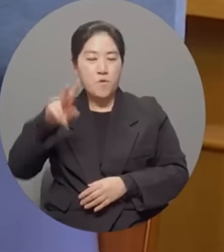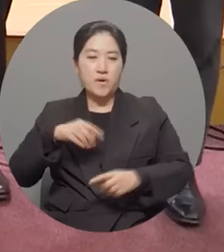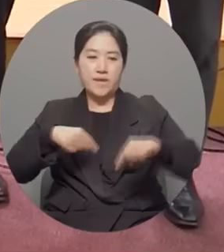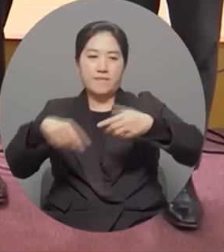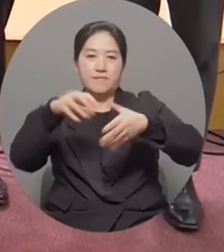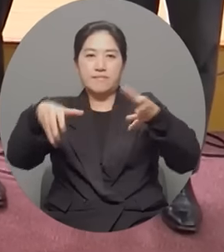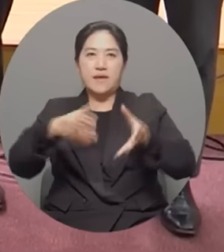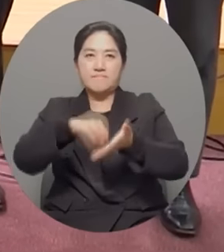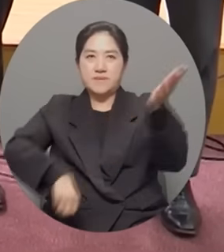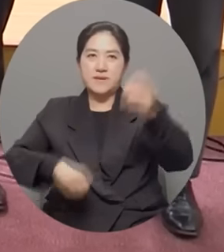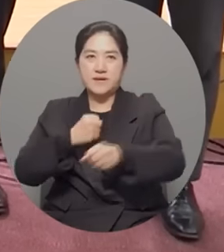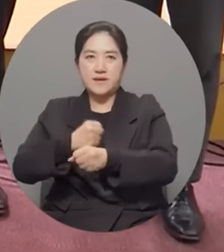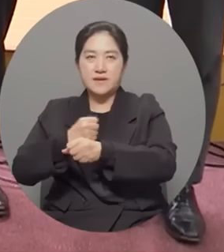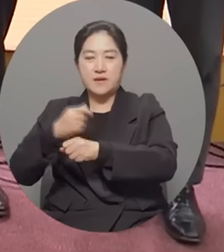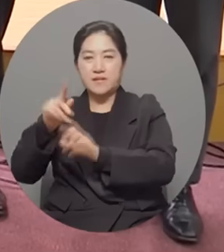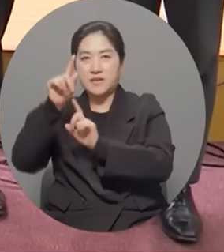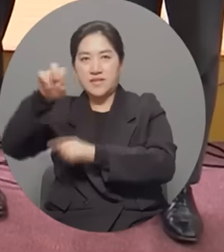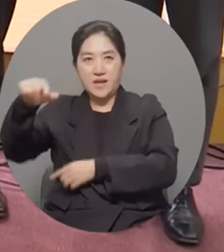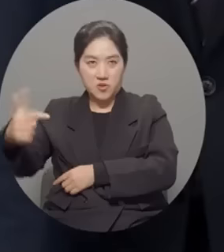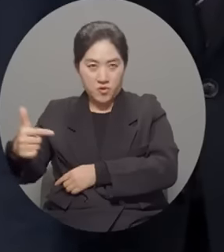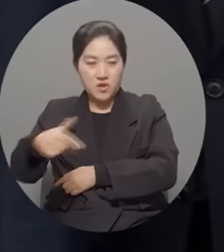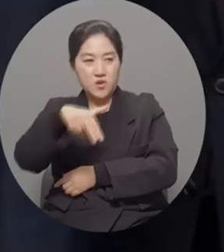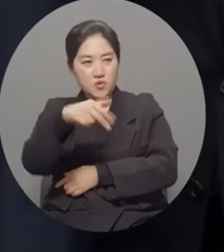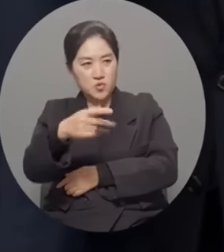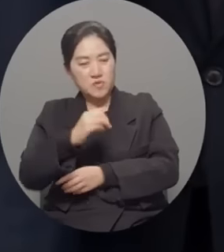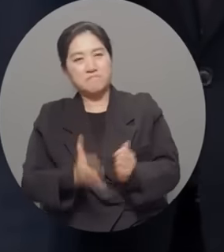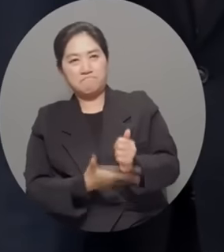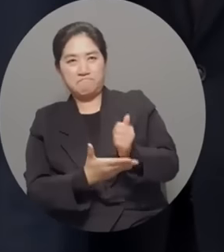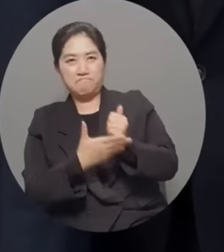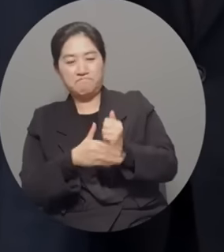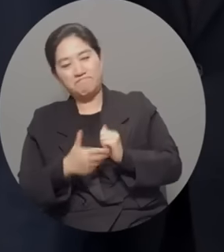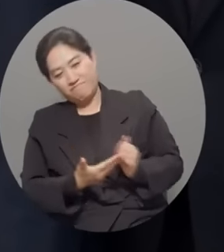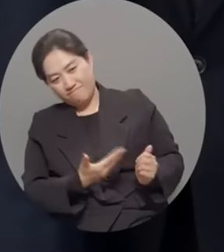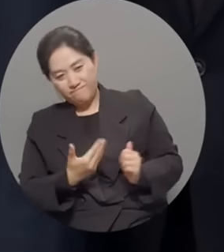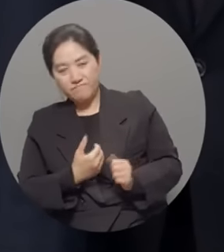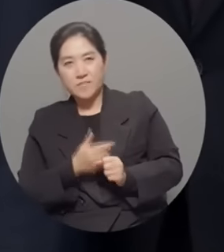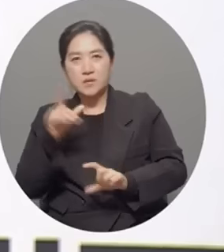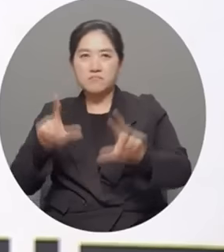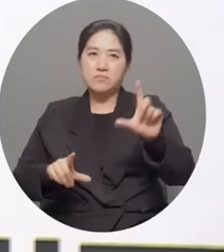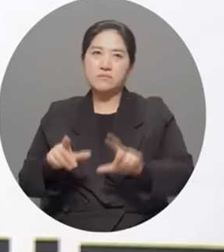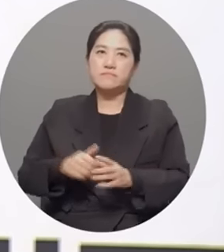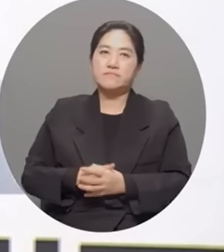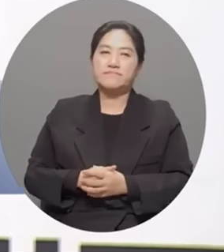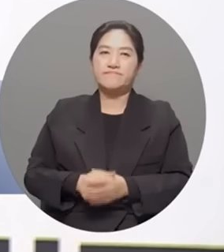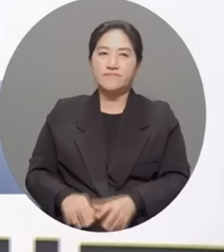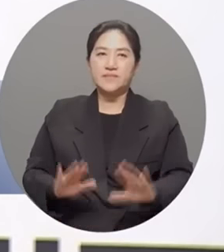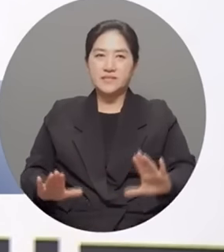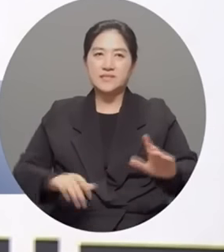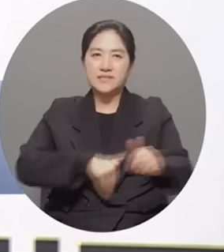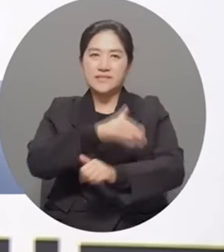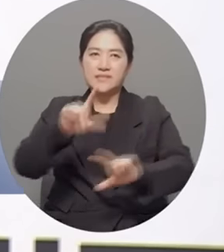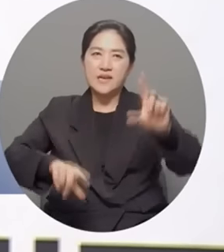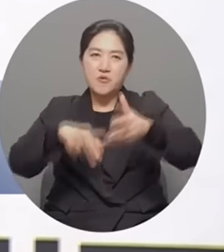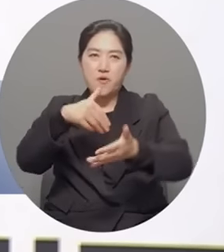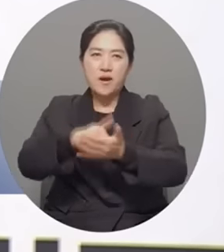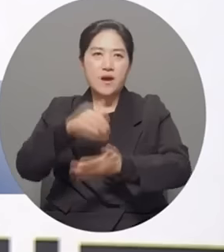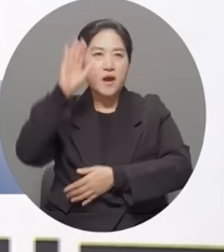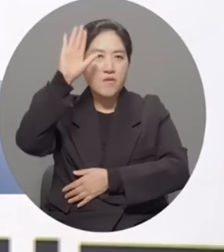(기자) 모레 탈당 선언이 예정된 이낙연 전 대표는 조 의원을 한껏 치켜세우며 손을 내밀었습니다.